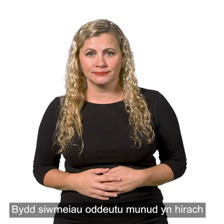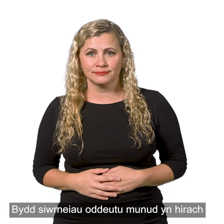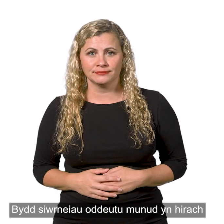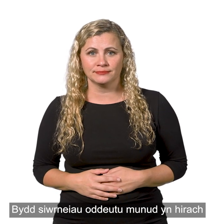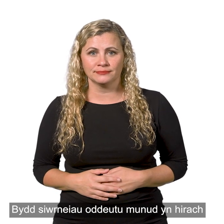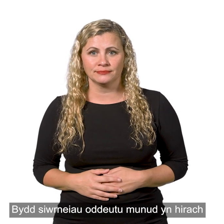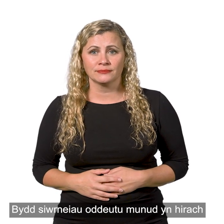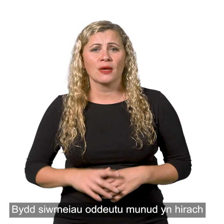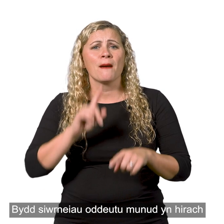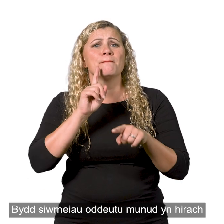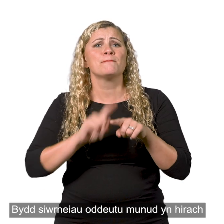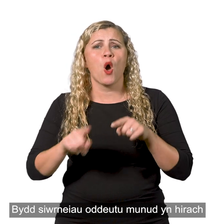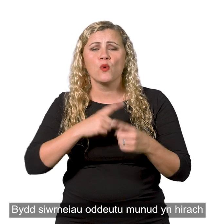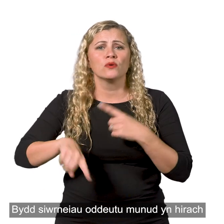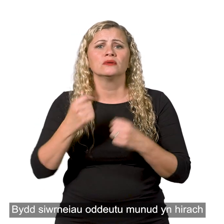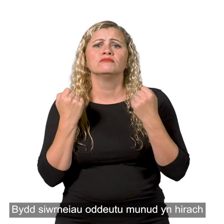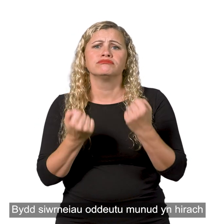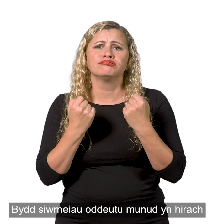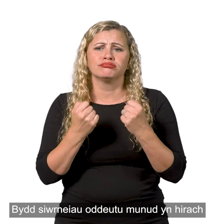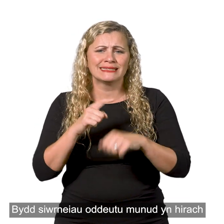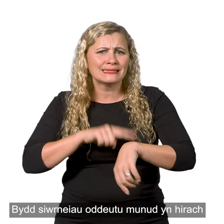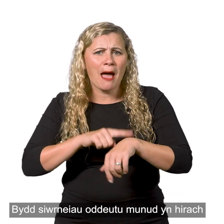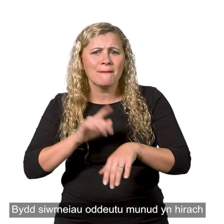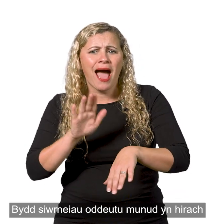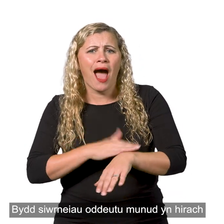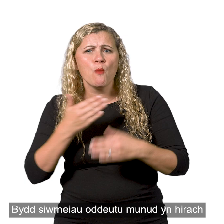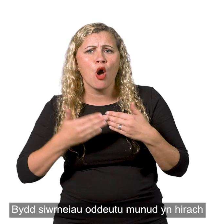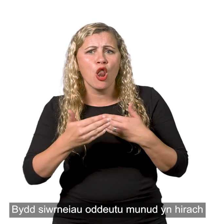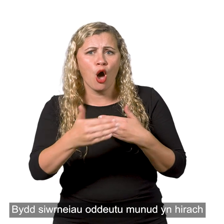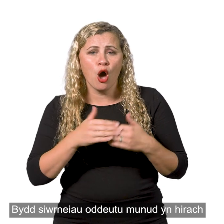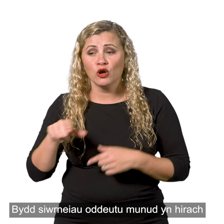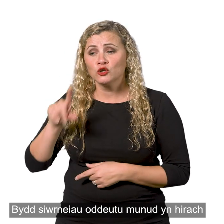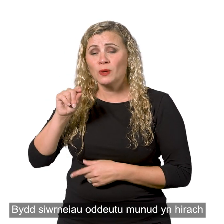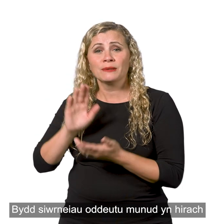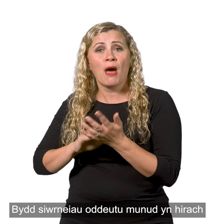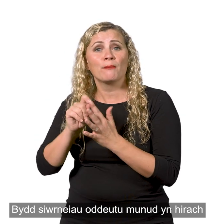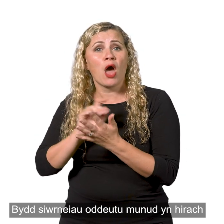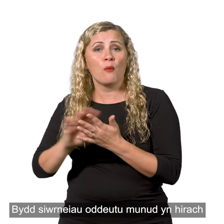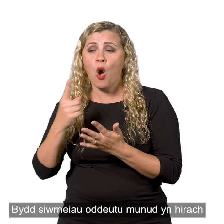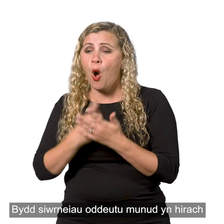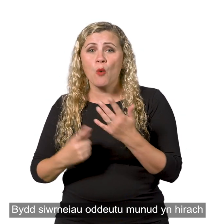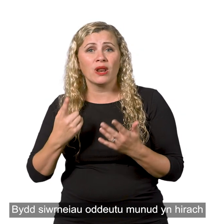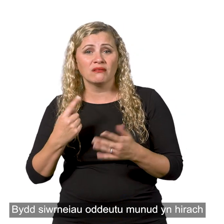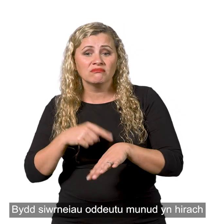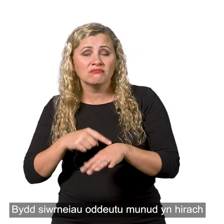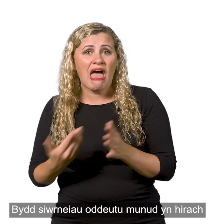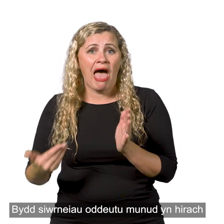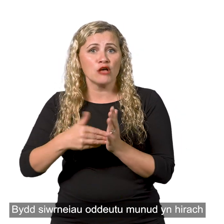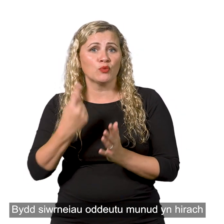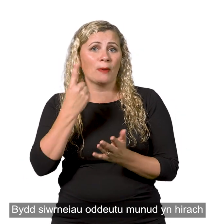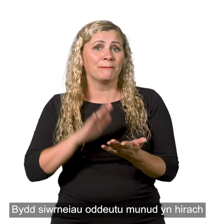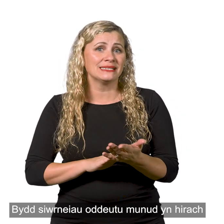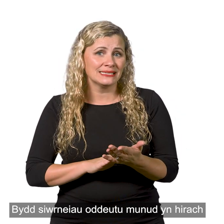Bydd siwrneiau oddeutu munud yn hirach